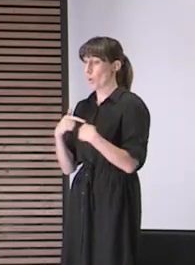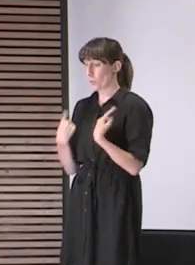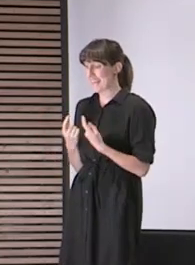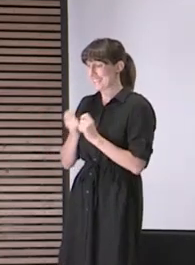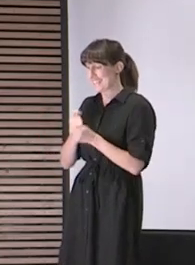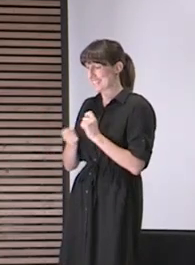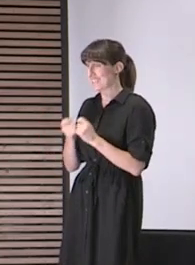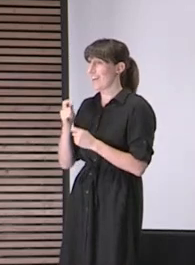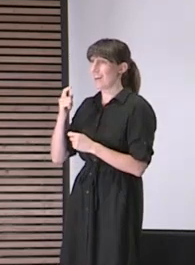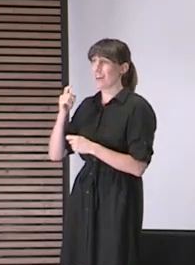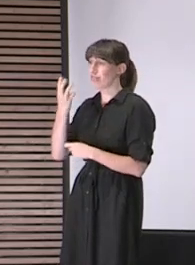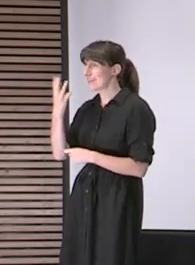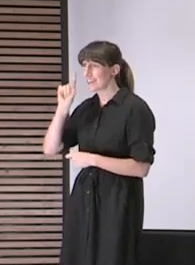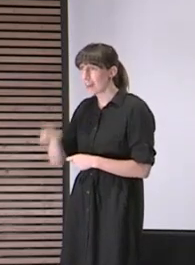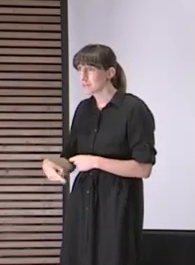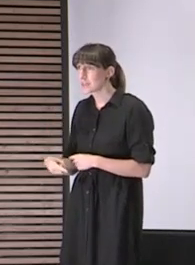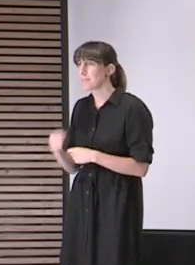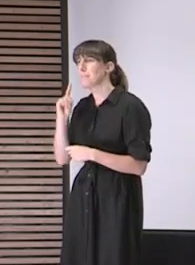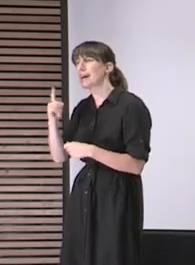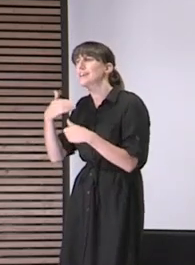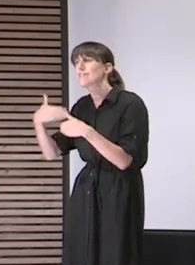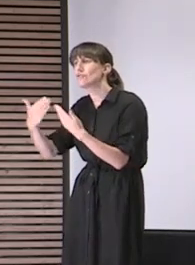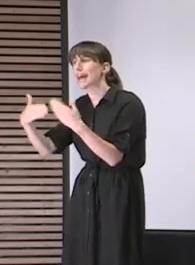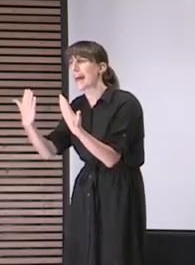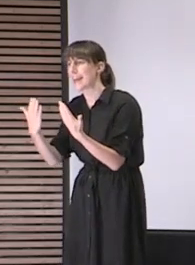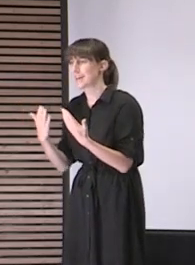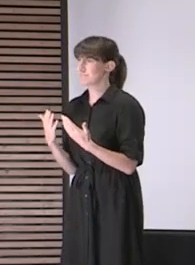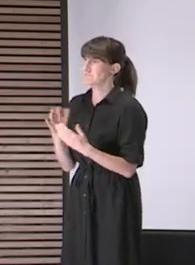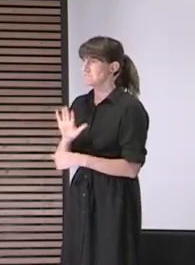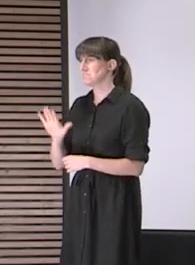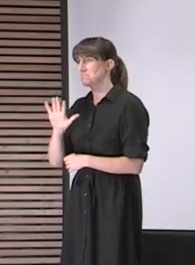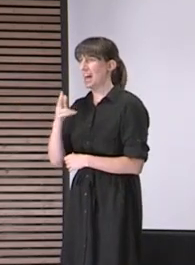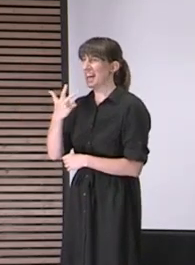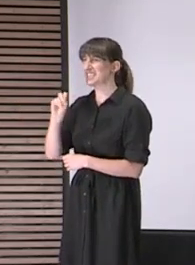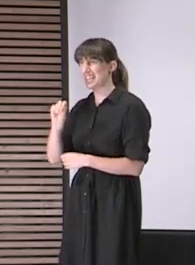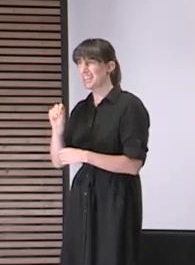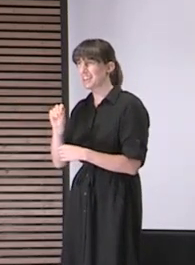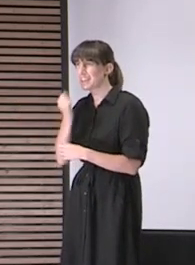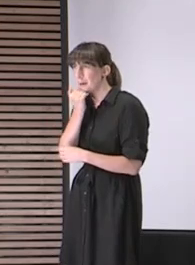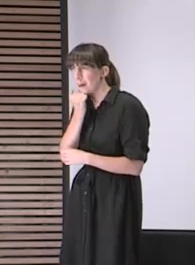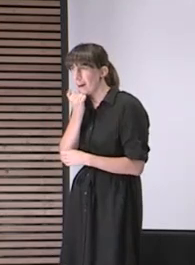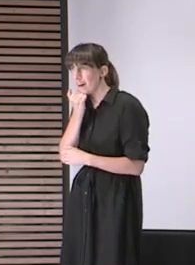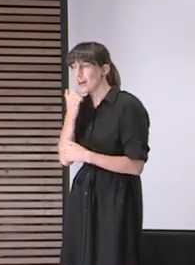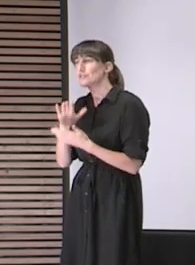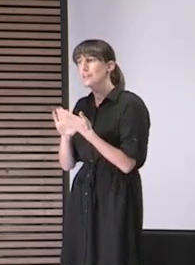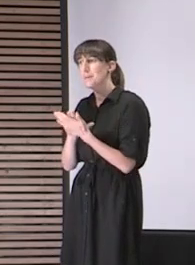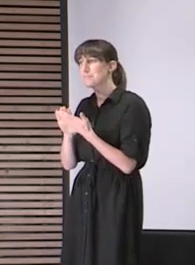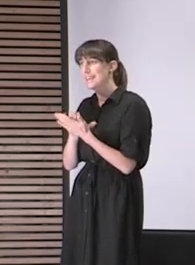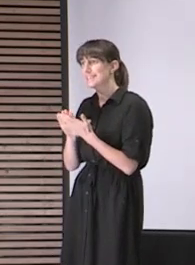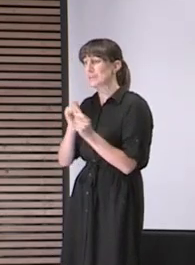por ejemplo, el 50% de sus pruebas son positivas. Eso le da la sensación de que su capacidad para evaluar